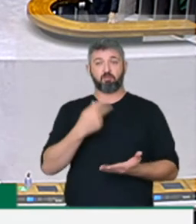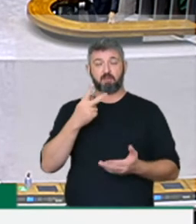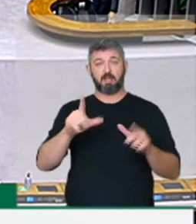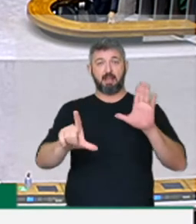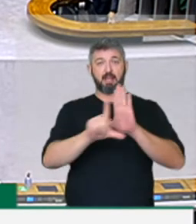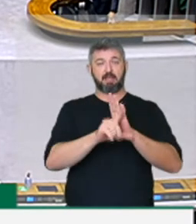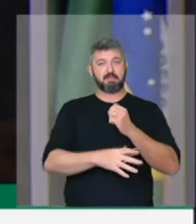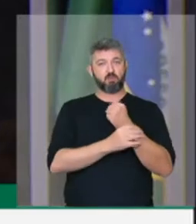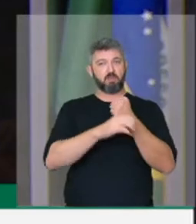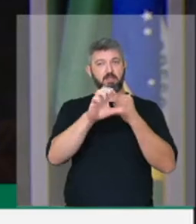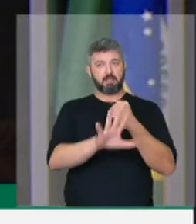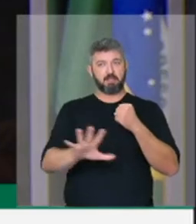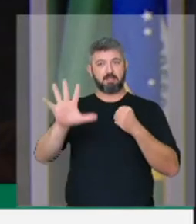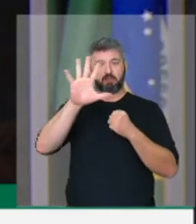PRA FALAR DA LEI DE SEGURANÇA